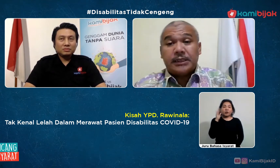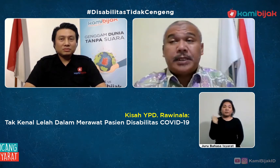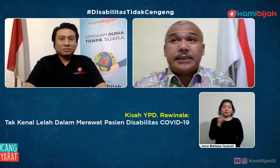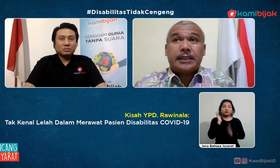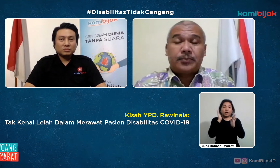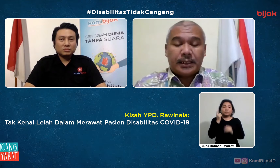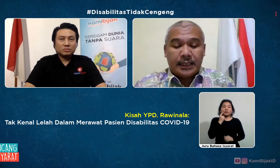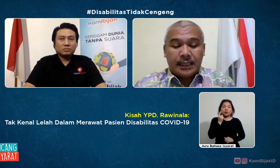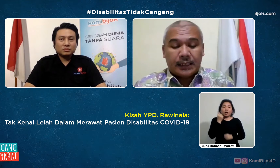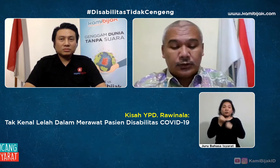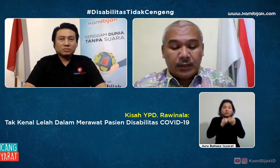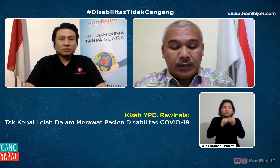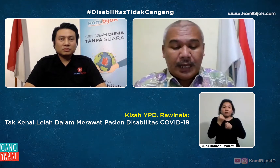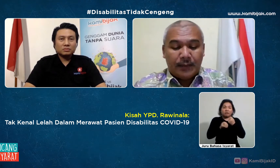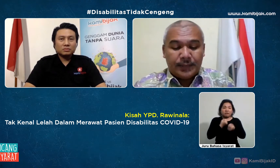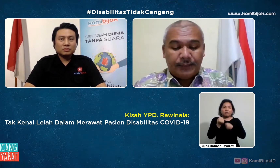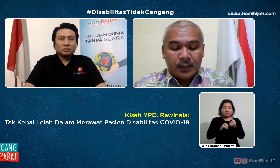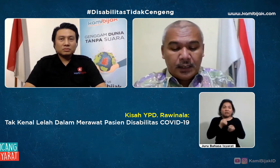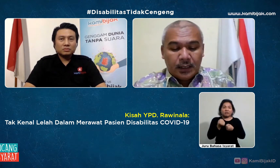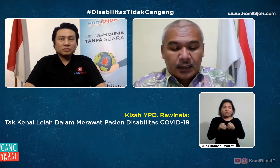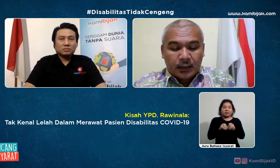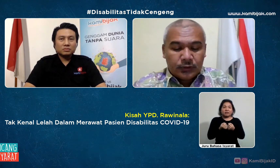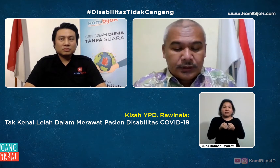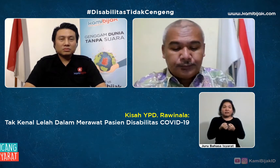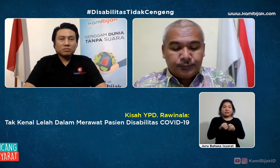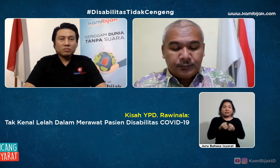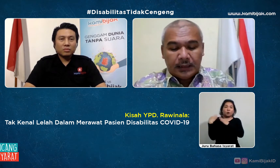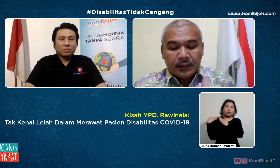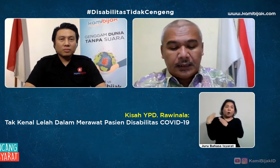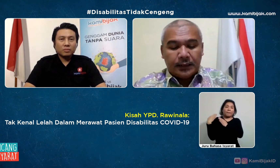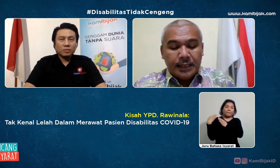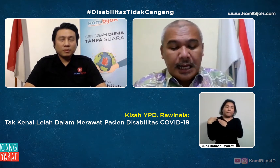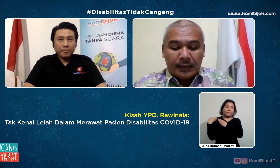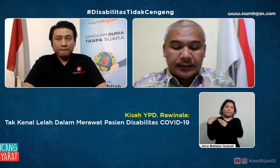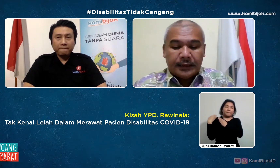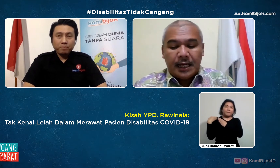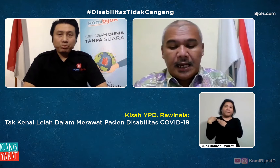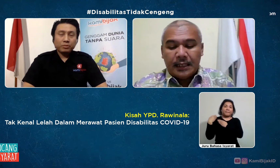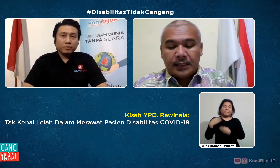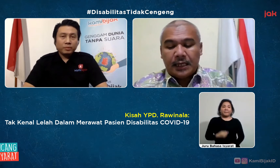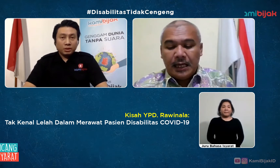Karena itu menjadi bagian dari pada tanggung jawab kami kemudian yang ketiga